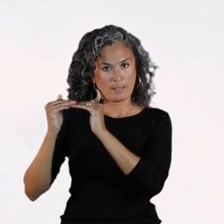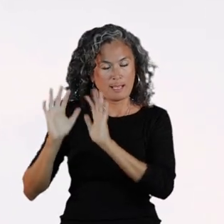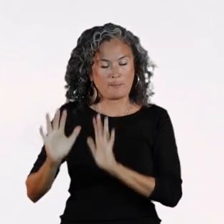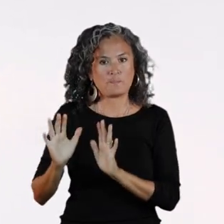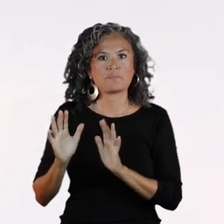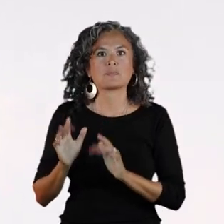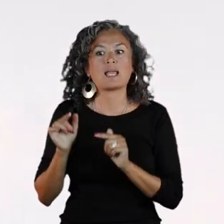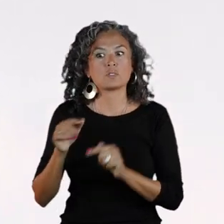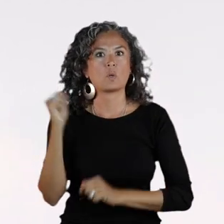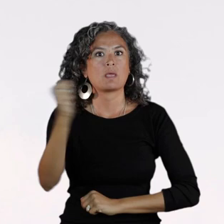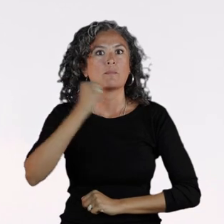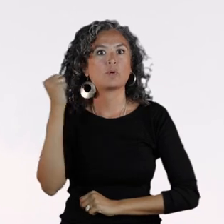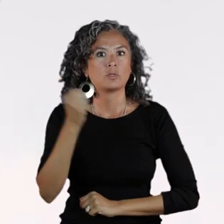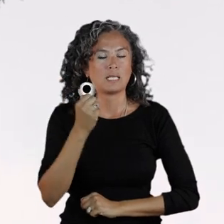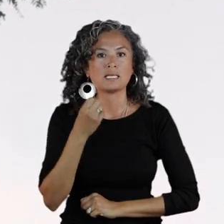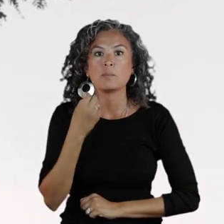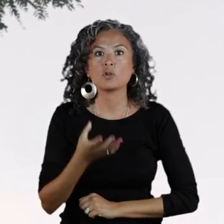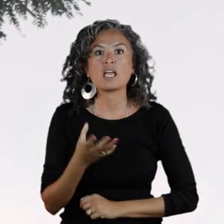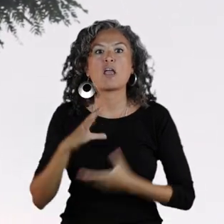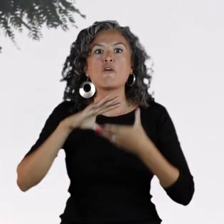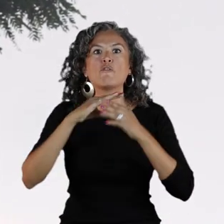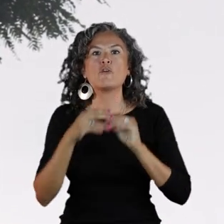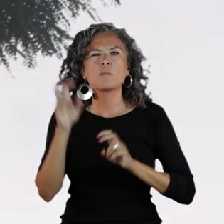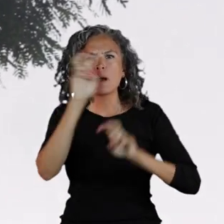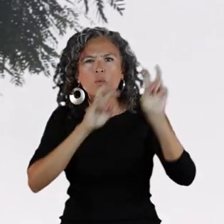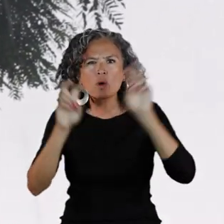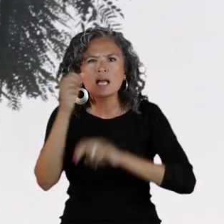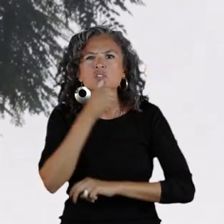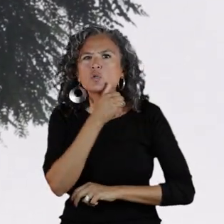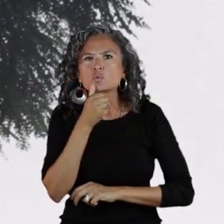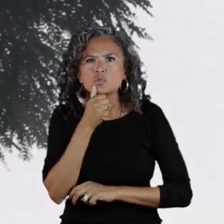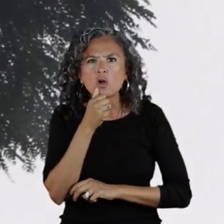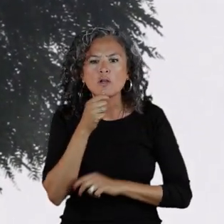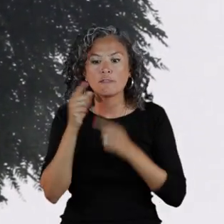Diferenciarlas es muy importante porque la estrategia de trabajo también va a ser